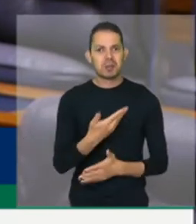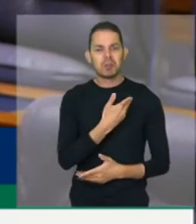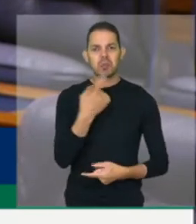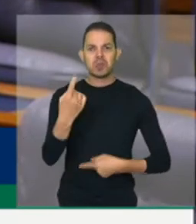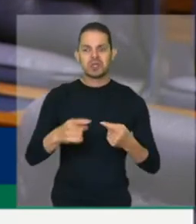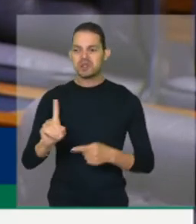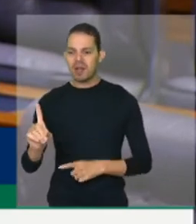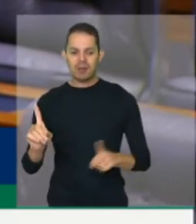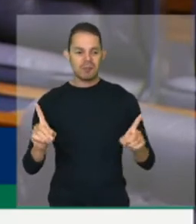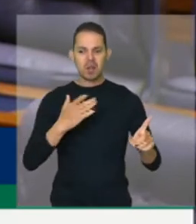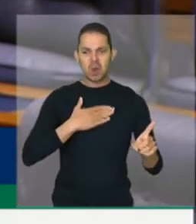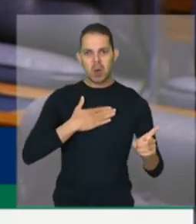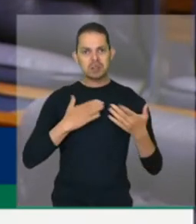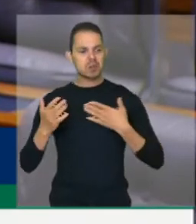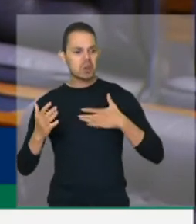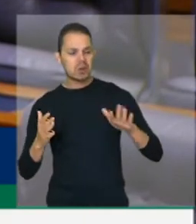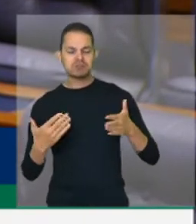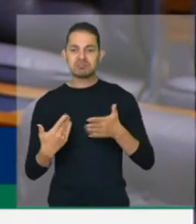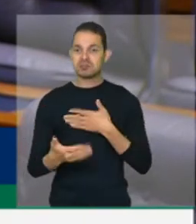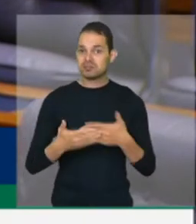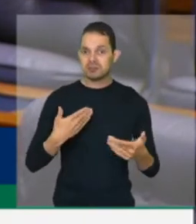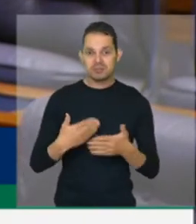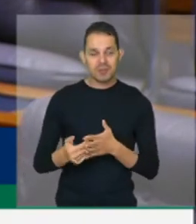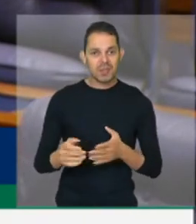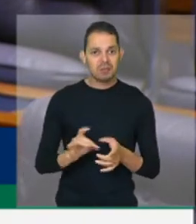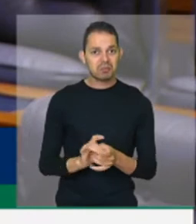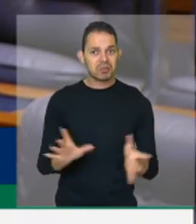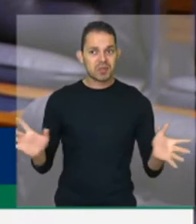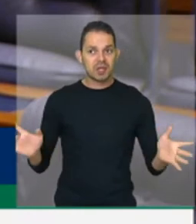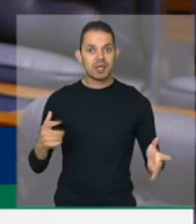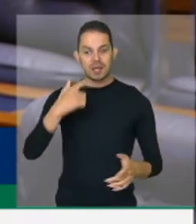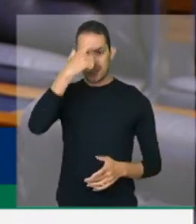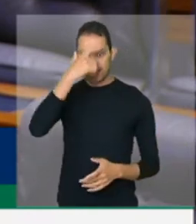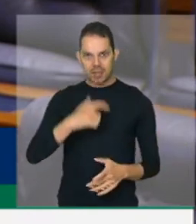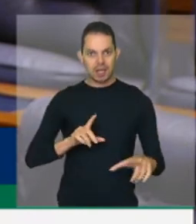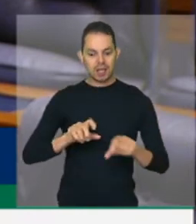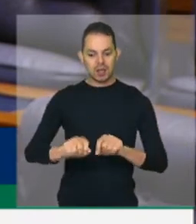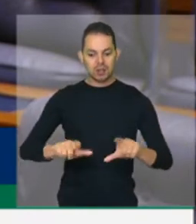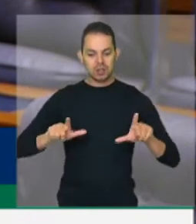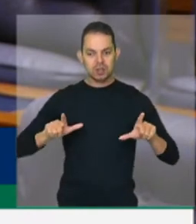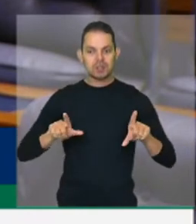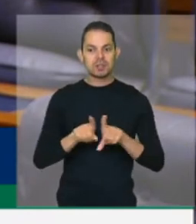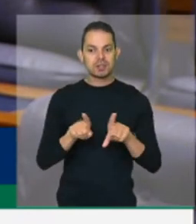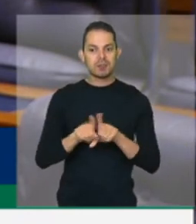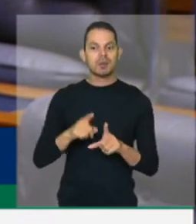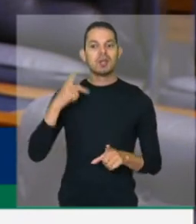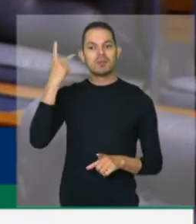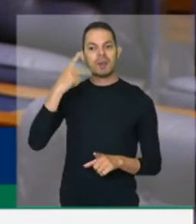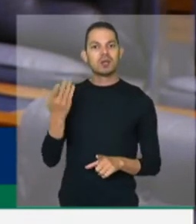A, B, OU C , GOSTA OU NÃO DO QUE JORNALISTA ESTÁ FALANDO. ESSA QUE VOS FALA COMO JORNALISTA E PARLAMENTAR TAMBÉM JÁ FOI CRITICADA MUITAS VEZES PELA IMPRENSA. E